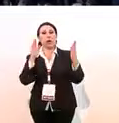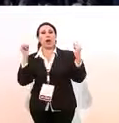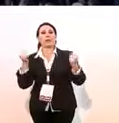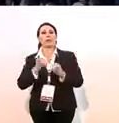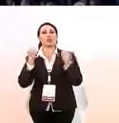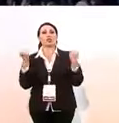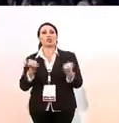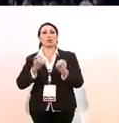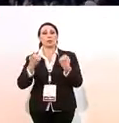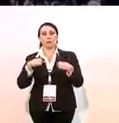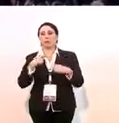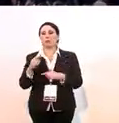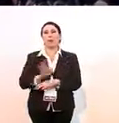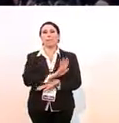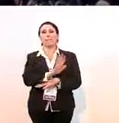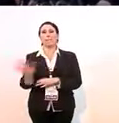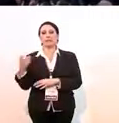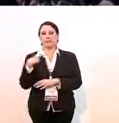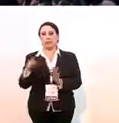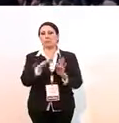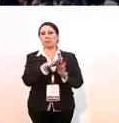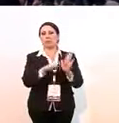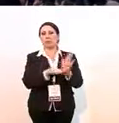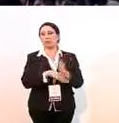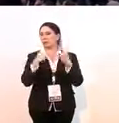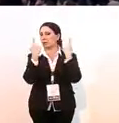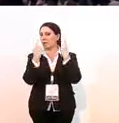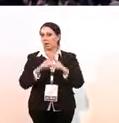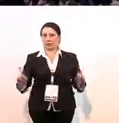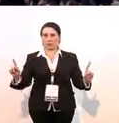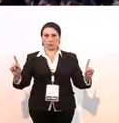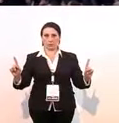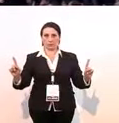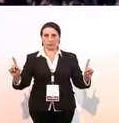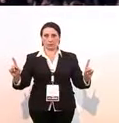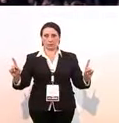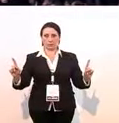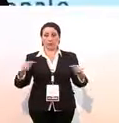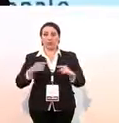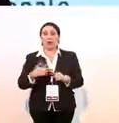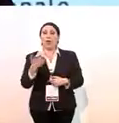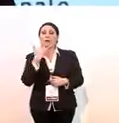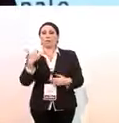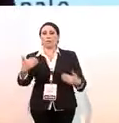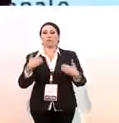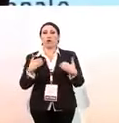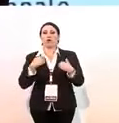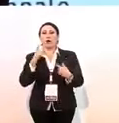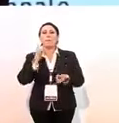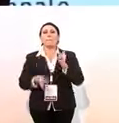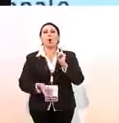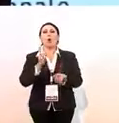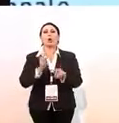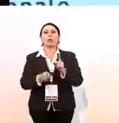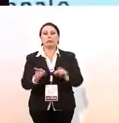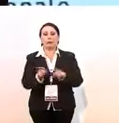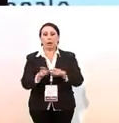noi presentiamo una linea totalmente diversa: rivendichiamo la politica come luogo della